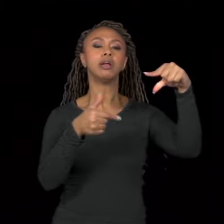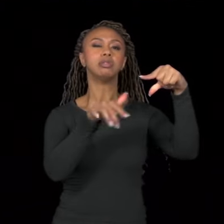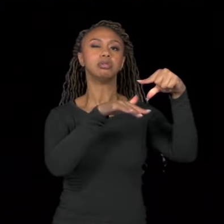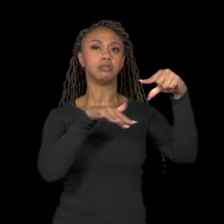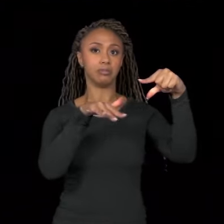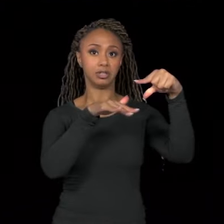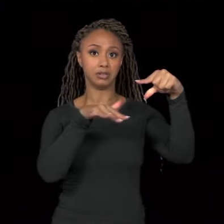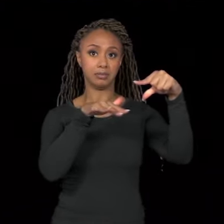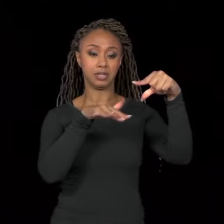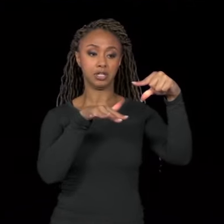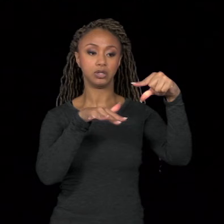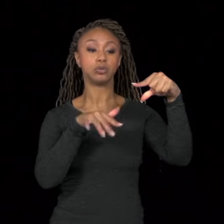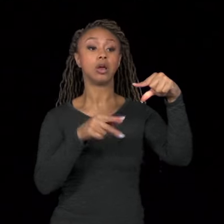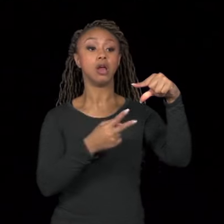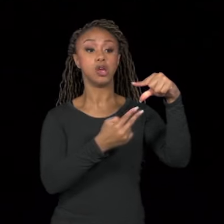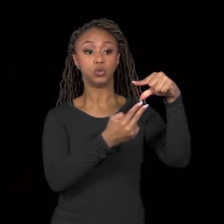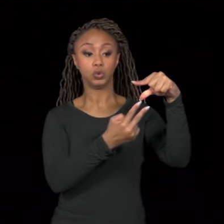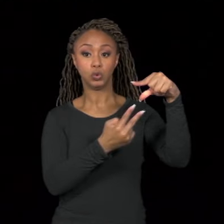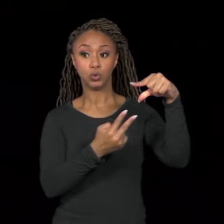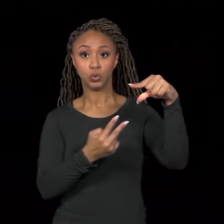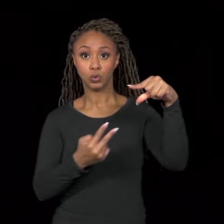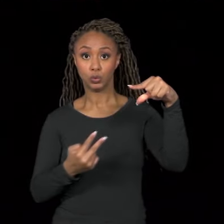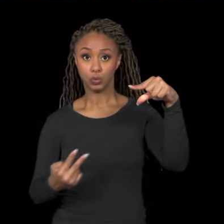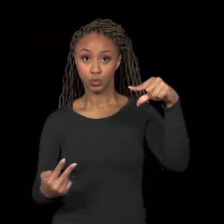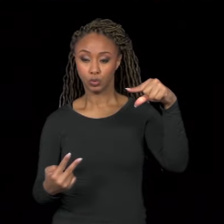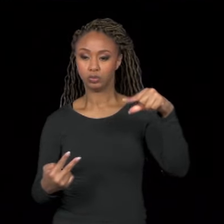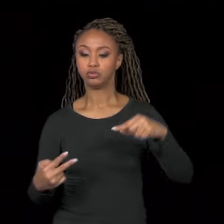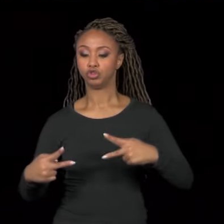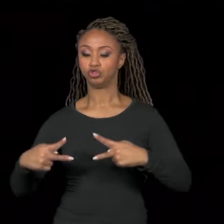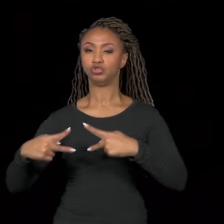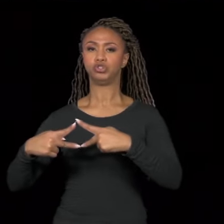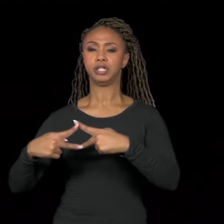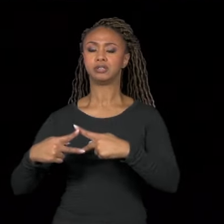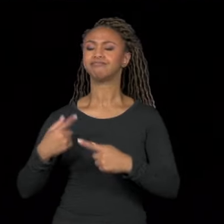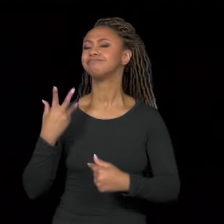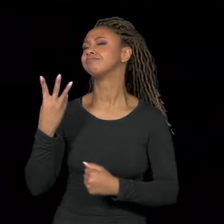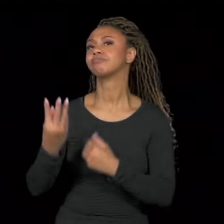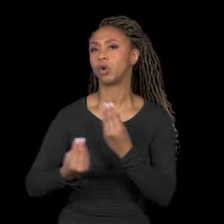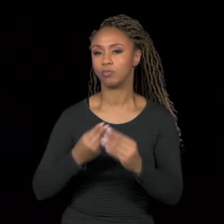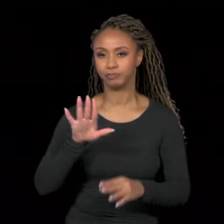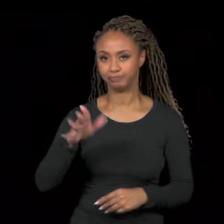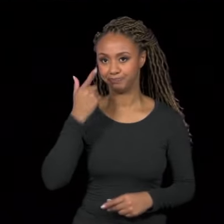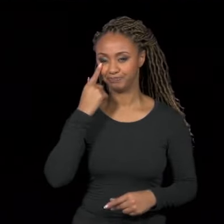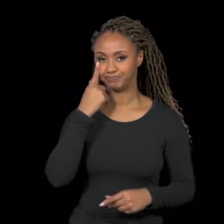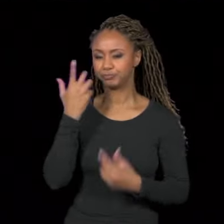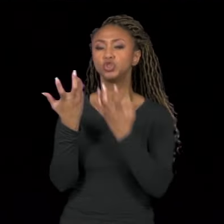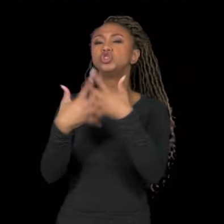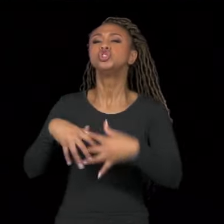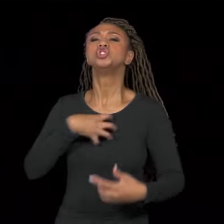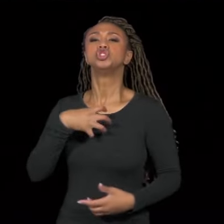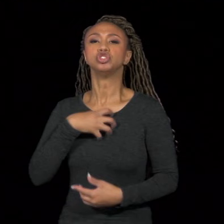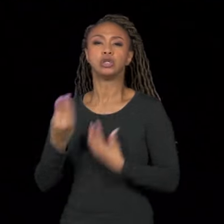COM UMA RESTRIÇÃO TOTAL TAMBÉM. ENTÃO VAMOS LER ISSO AQUI, COMO É QUE FUNCIONA. ENTÃO, OLHA SÓ, EU TENHO AQUI A ENTIDADE